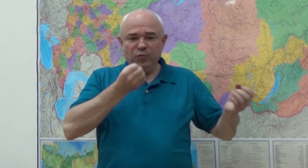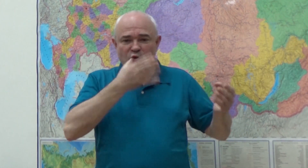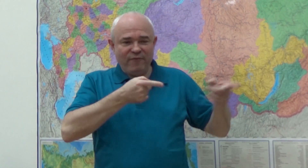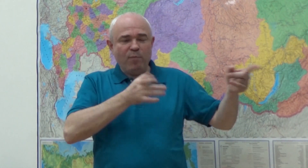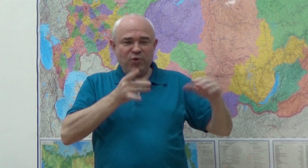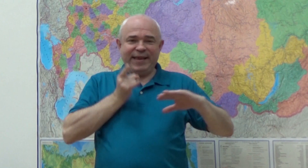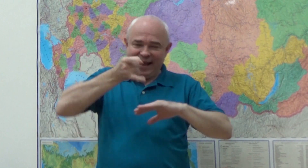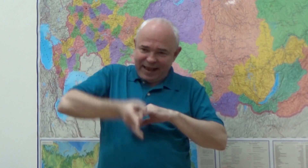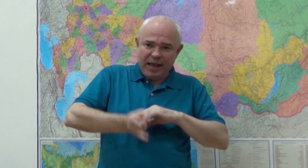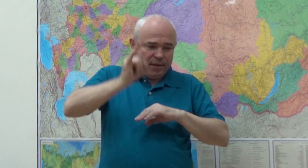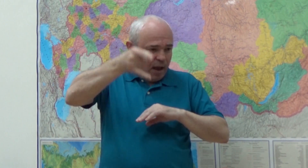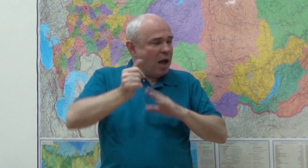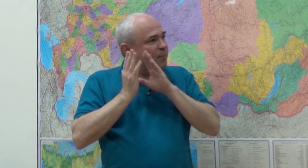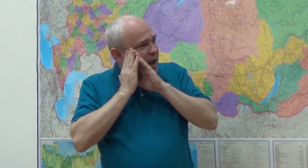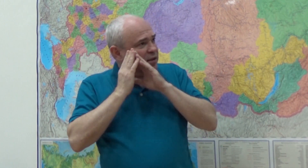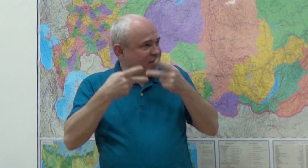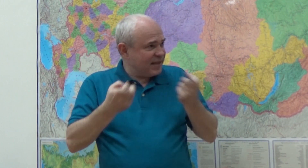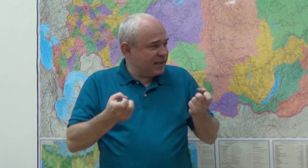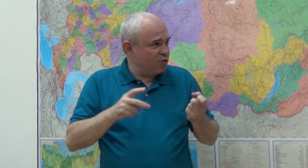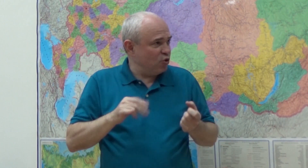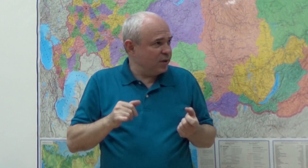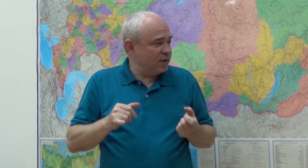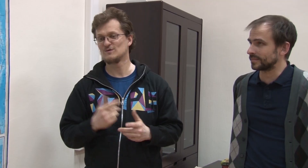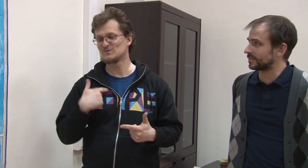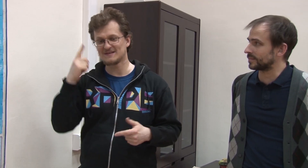Хорошо. Вы будет ехать на машине… А спать - в гостиницах, что ли?